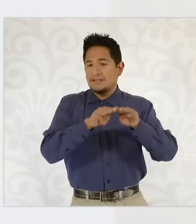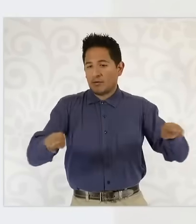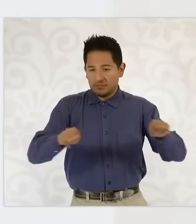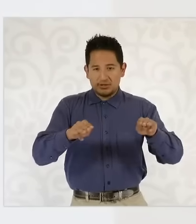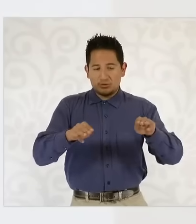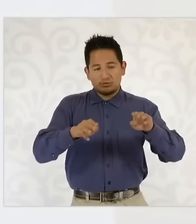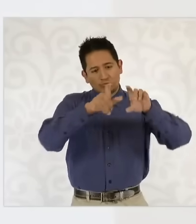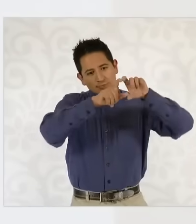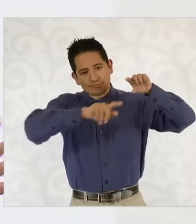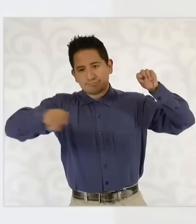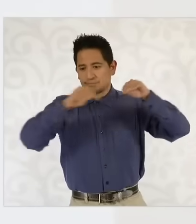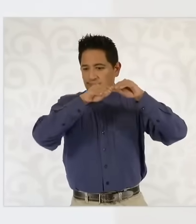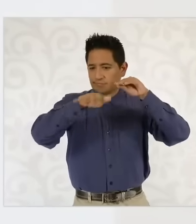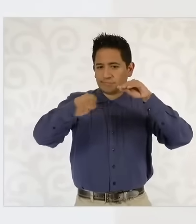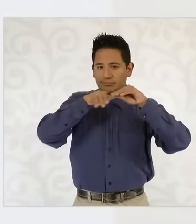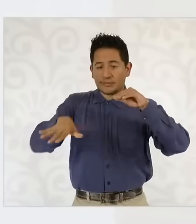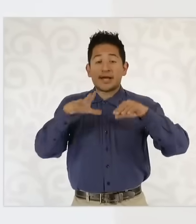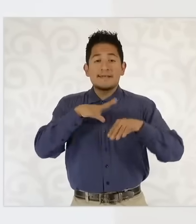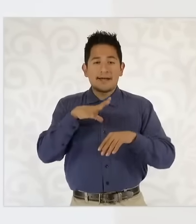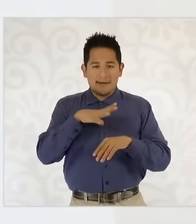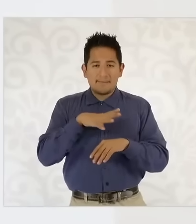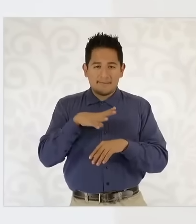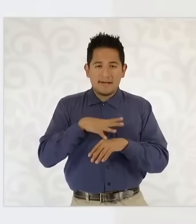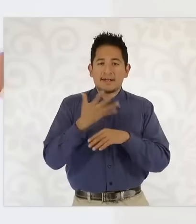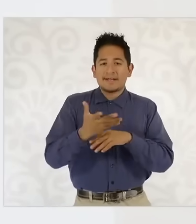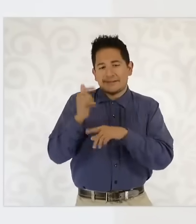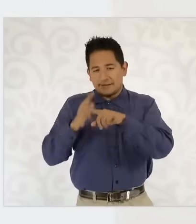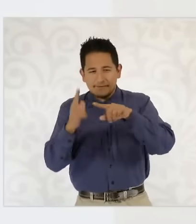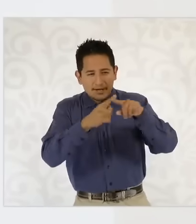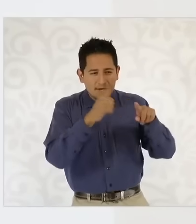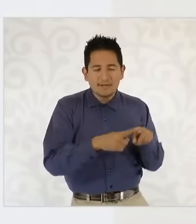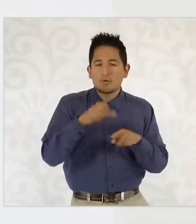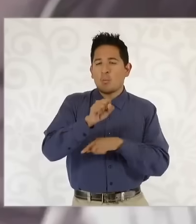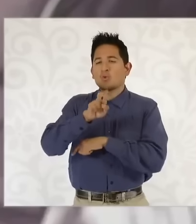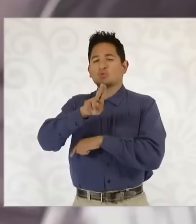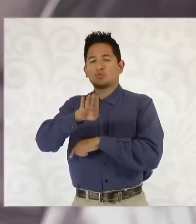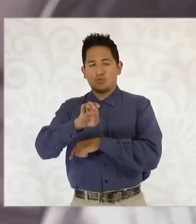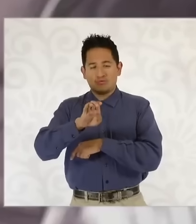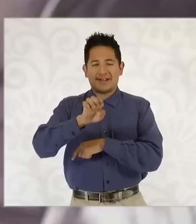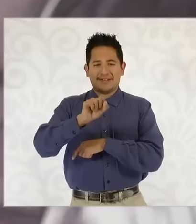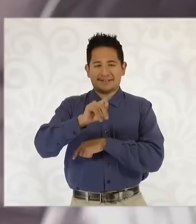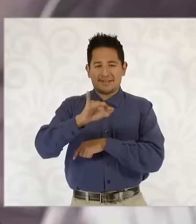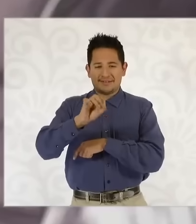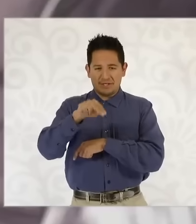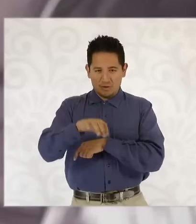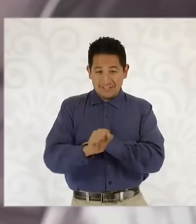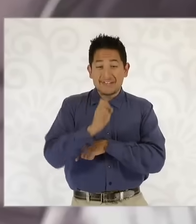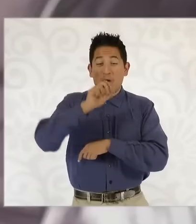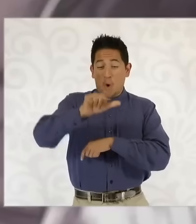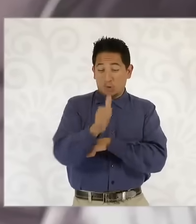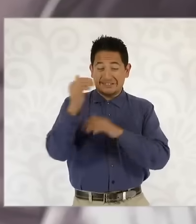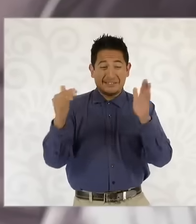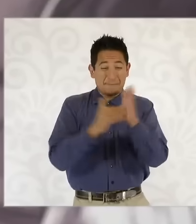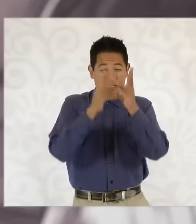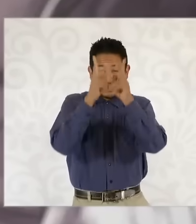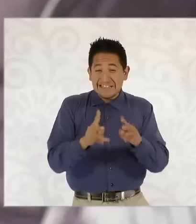de 2,300 subestaciones eléctricas en todo el país. Estos 111,000 km es una red enorme de transmisión,